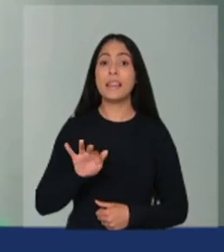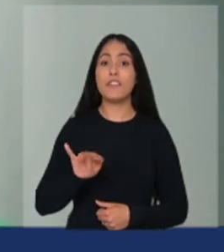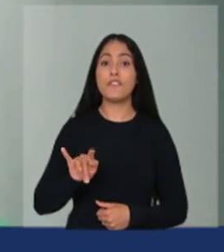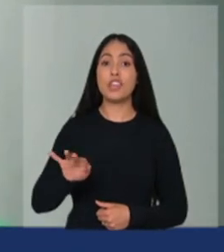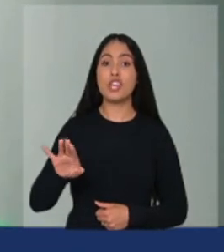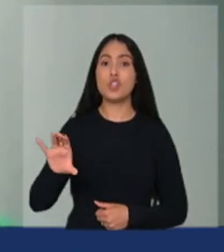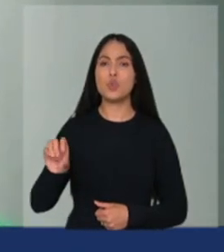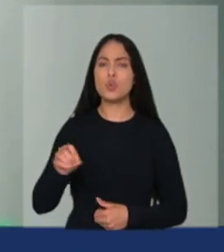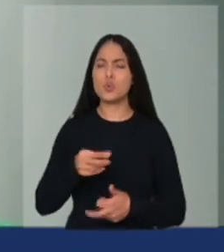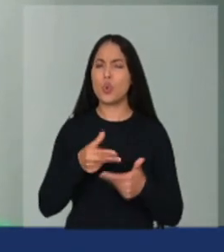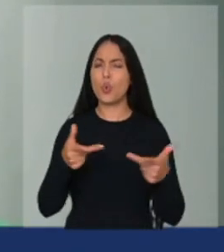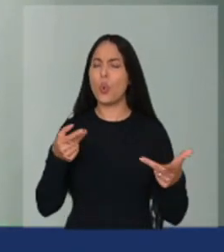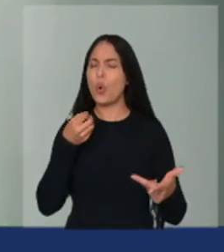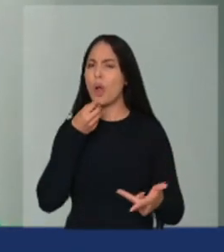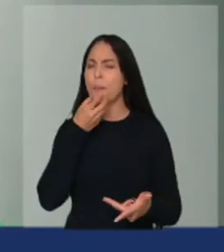VISTA DA PANDEMIA, UMA VERGONHA INTERNACIONAL. UMA